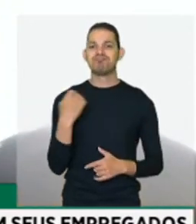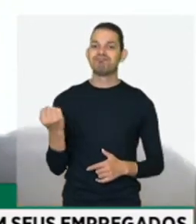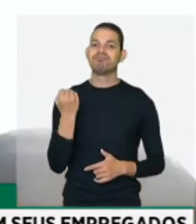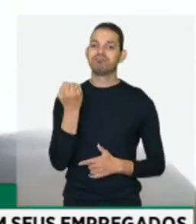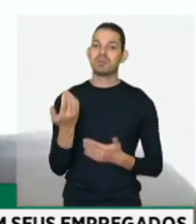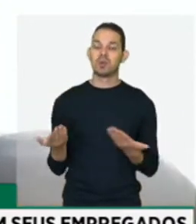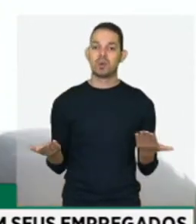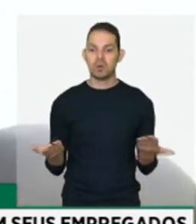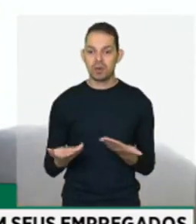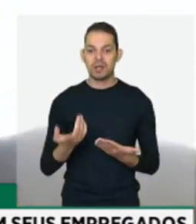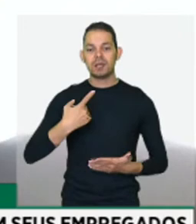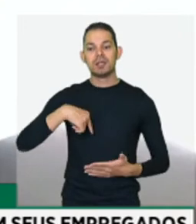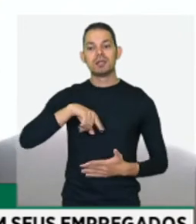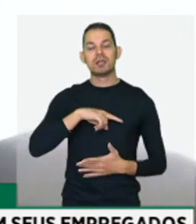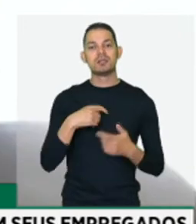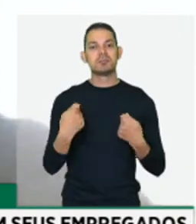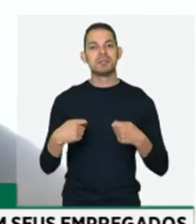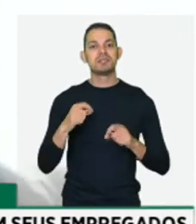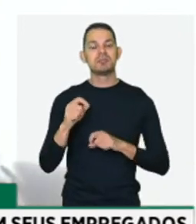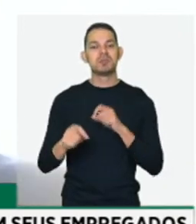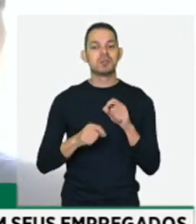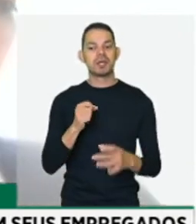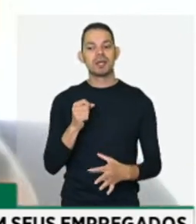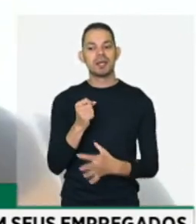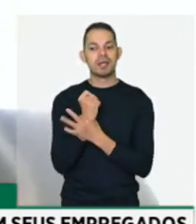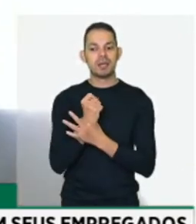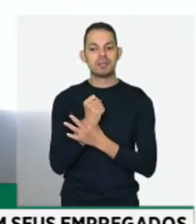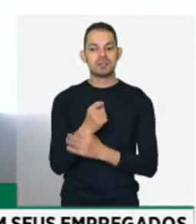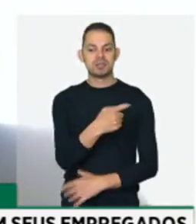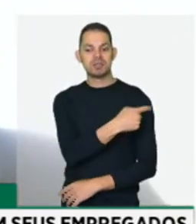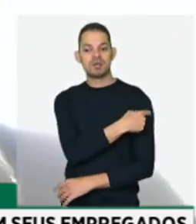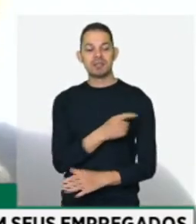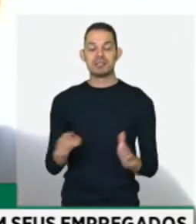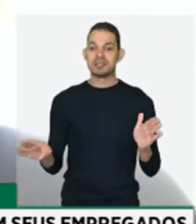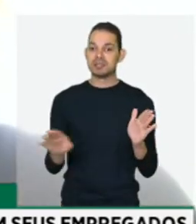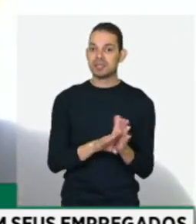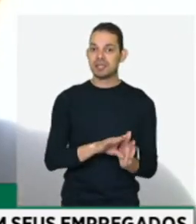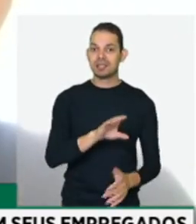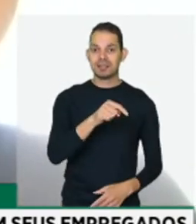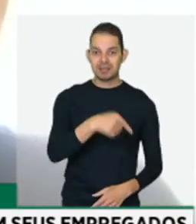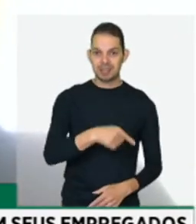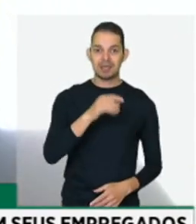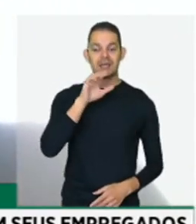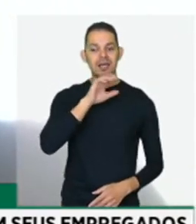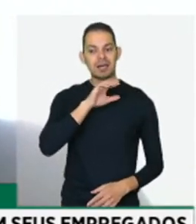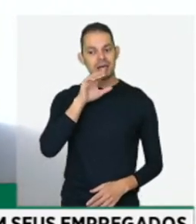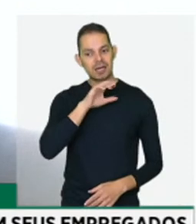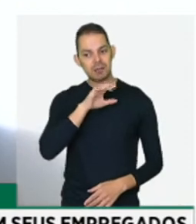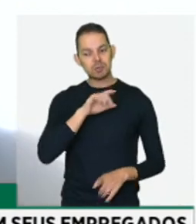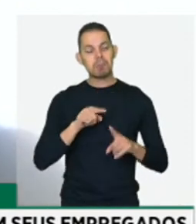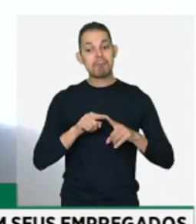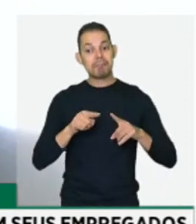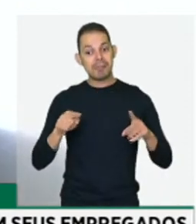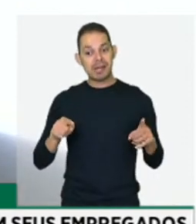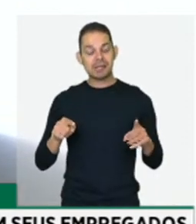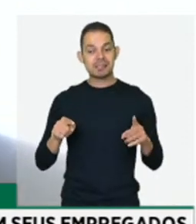NO MOMENTO. A GENTE PRECISA GARANTIR QUE AS VACINAS CHEGUEM O MAIS RÁPIDO POSSÍ VEL, OBVIAMENTE, MAS QUE CHEGUEM GARANTINDO O PLANO